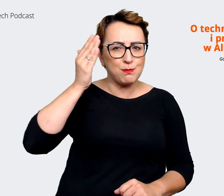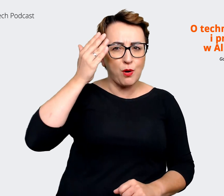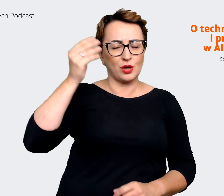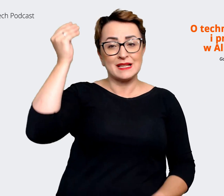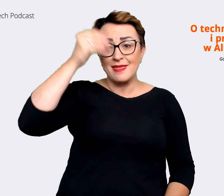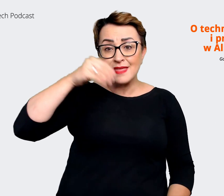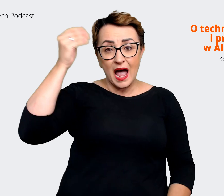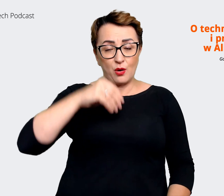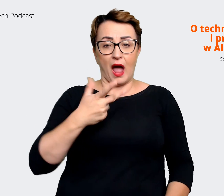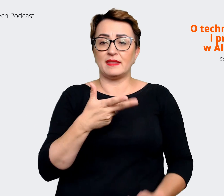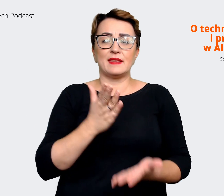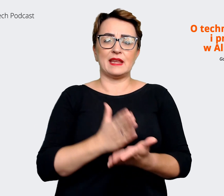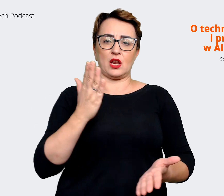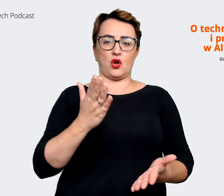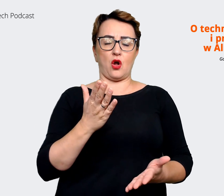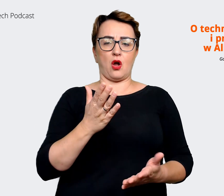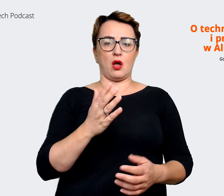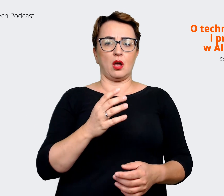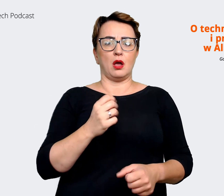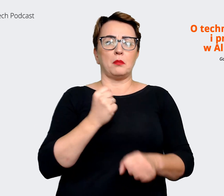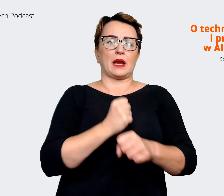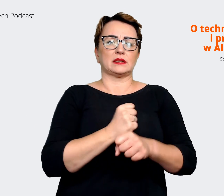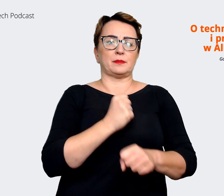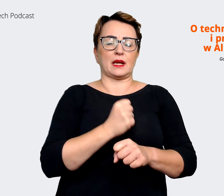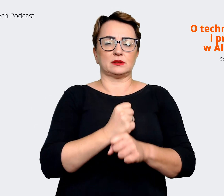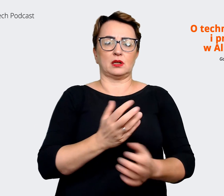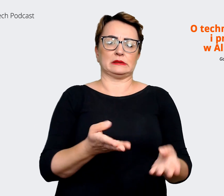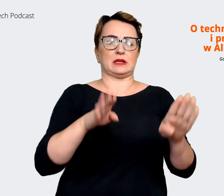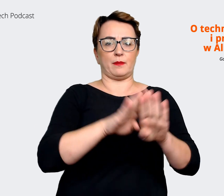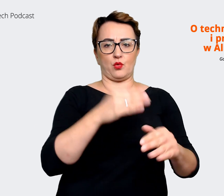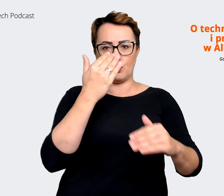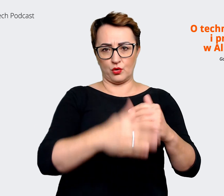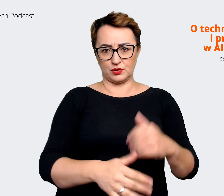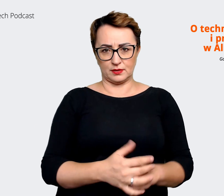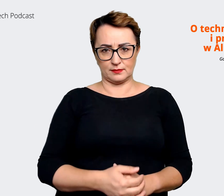a nie tylko naklepać ficzer i zamknąć.. Prowadzący: Naklepać ficzer.